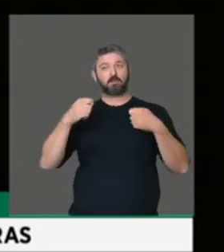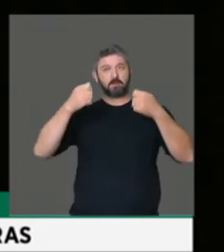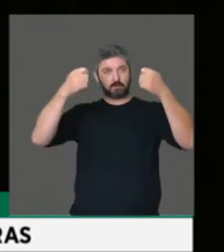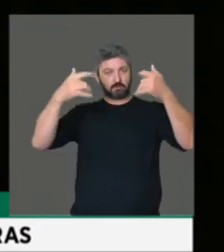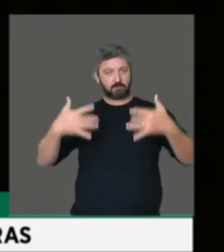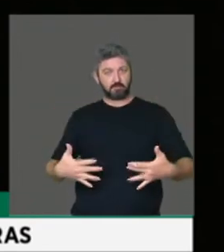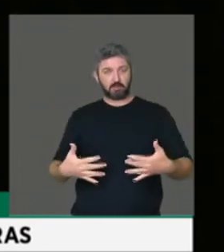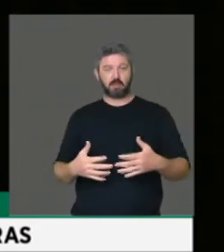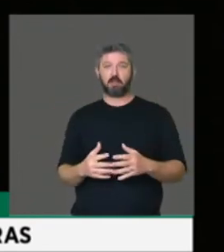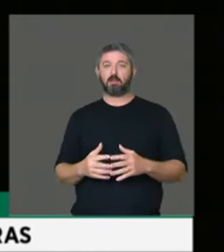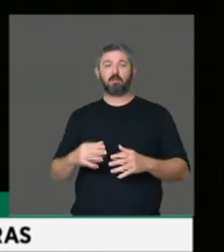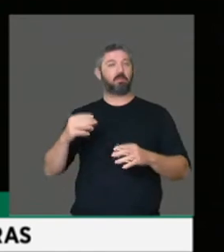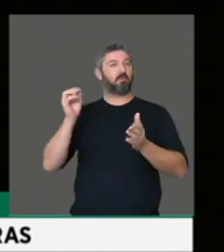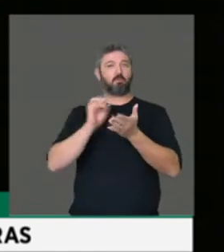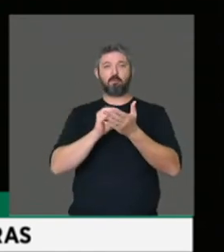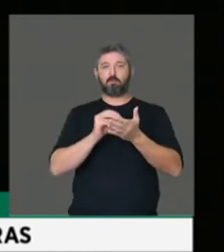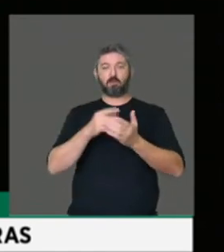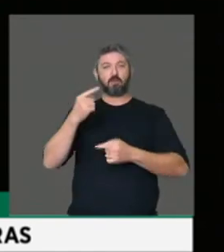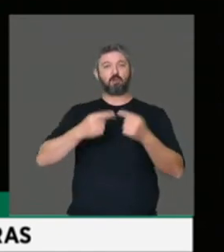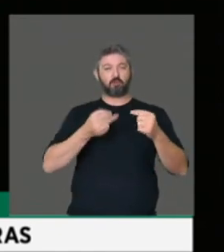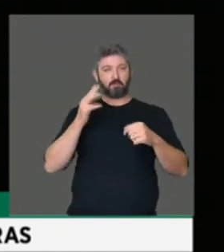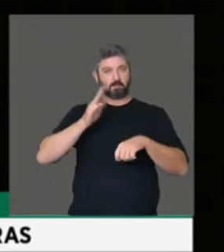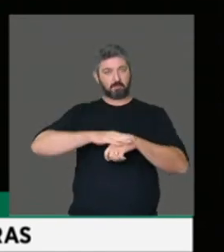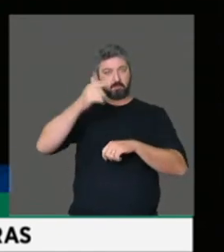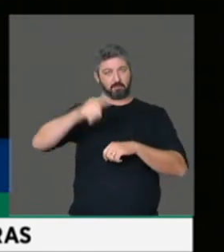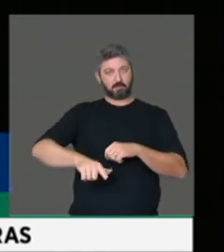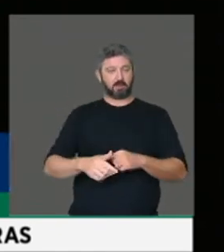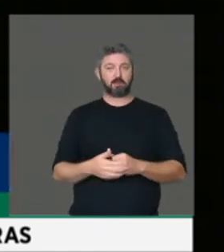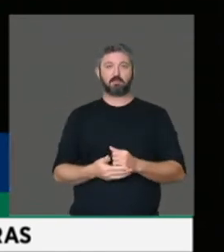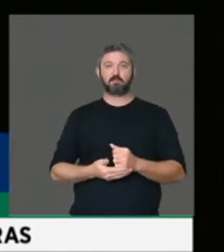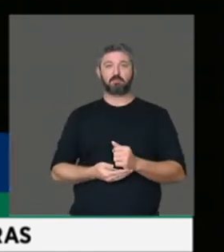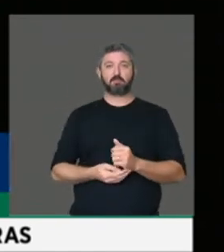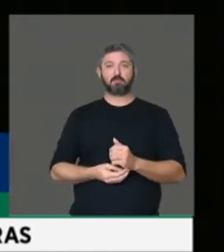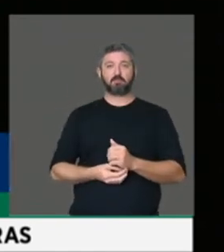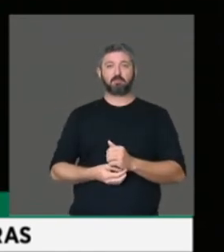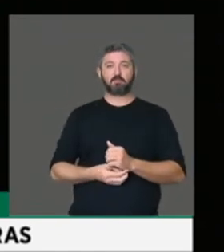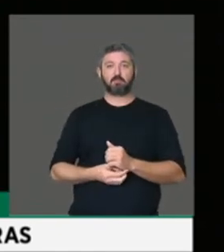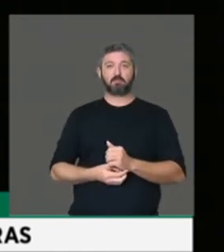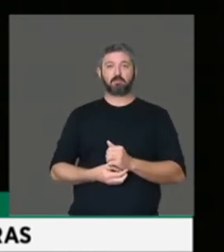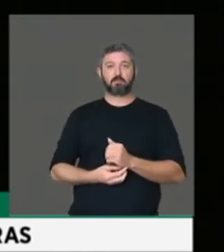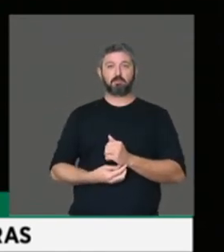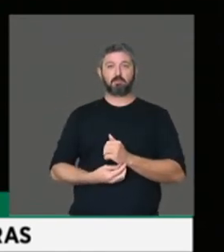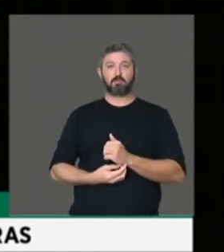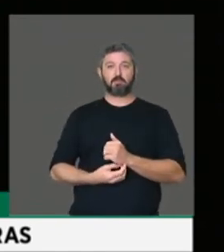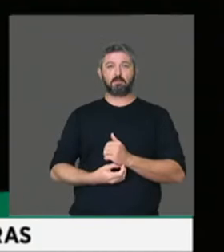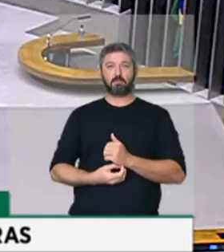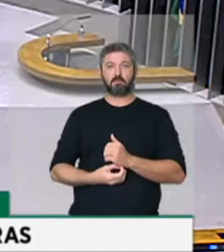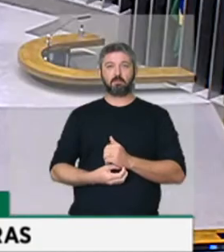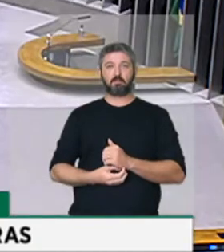ORIENTA... O PV ? -- [DEPUTADO]: PRESIDENTE ARTHUR, O PARTIDO VERDE ENCAMINHA O VOTO NÃO AO ENCERRAMENTO DA DISCUSSÃO POR JULGAR QUE HÁ PONTOS AINDA A